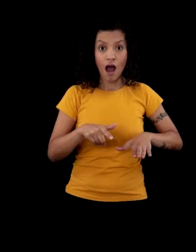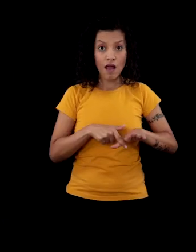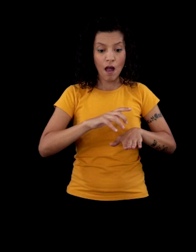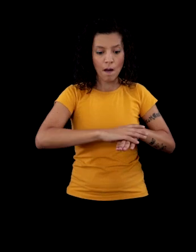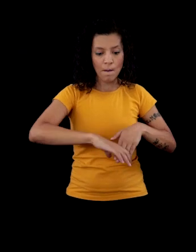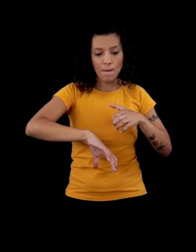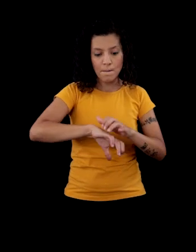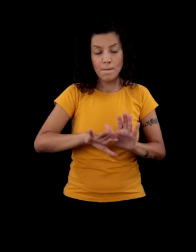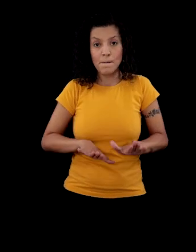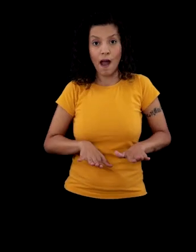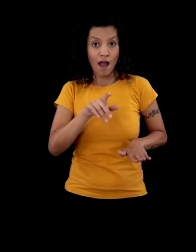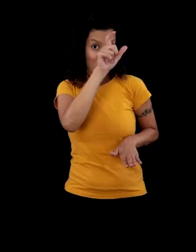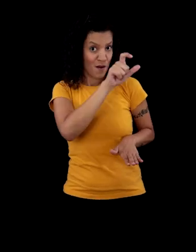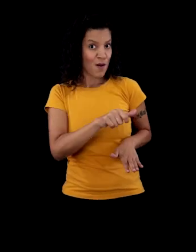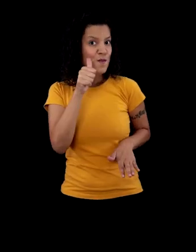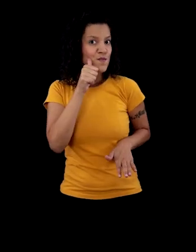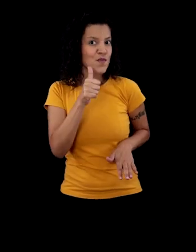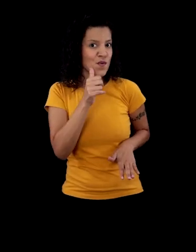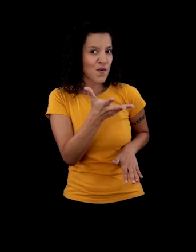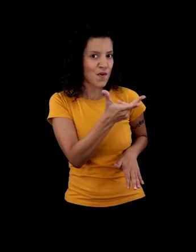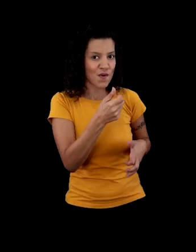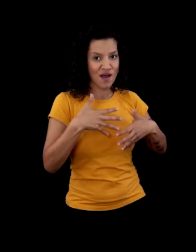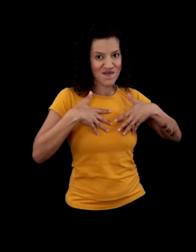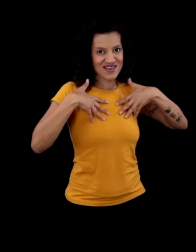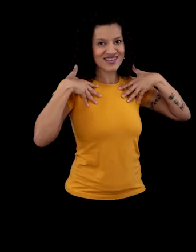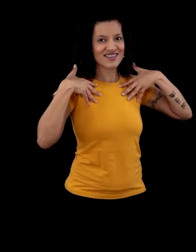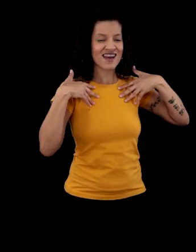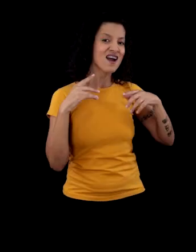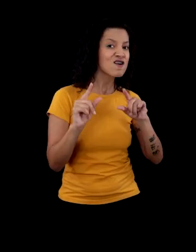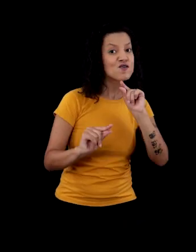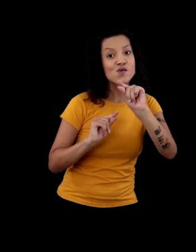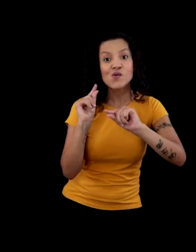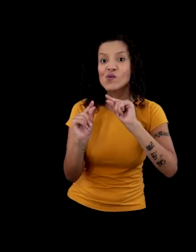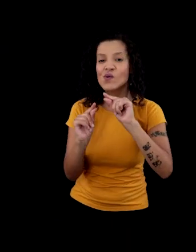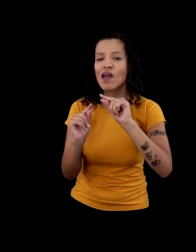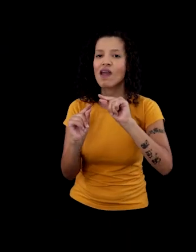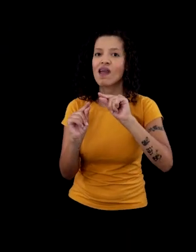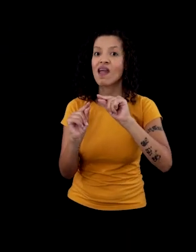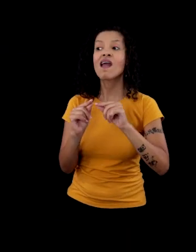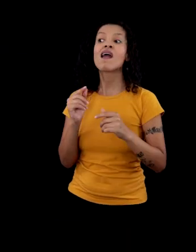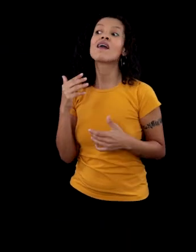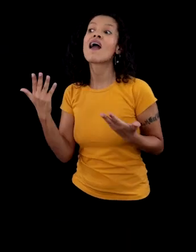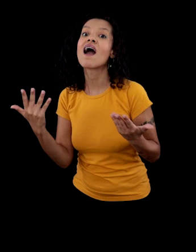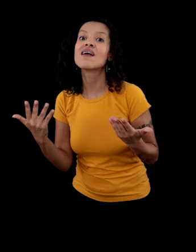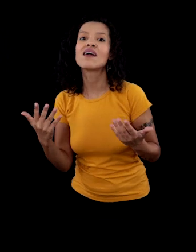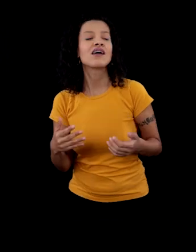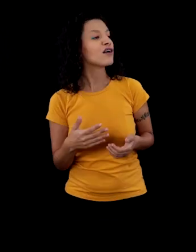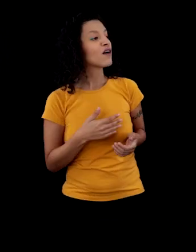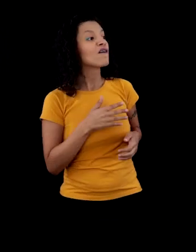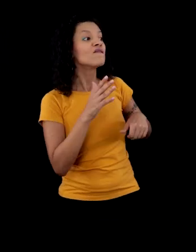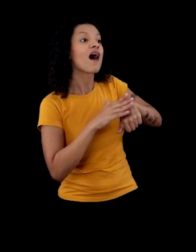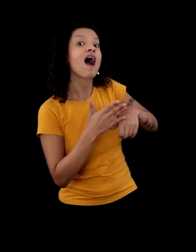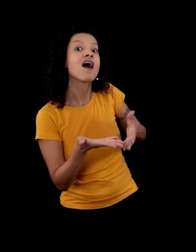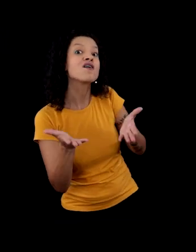Uma saia rodada e pé no chão” Que é a “Faceira”. “Vai lembrar o quê?” E o pessoal diz assim: